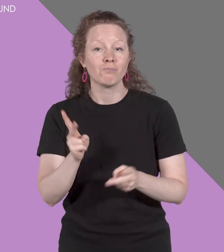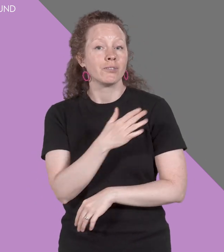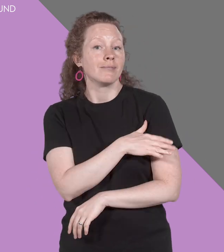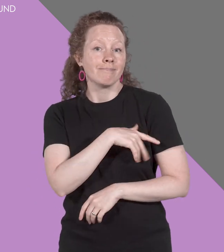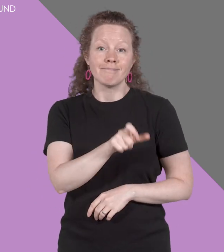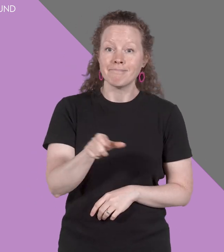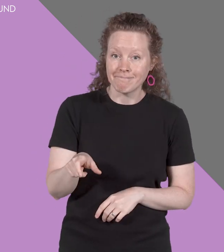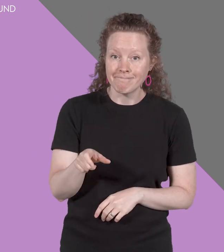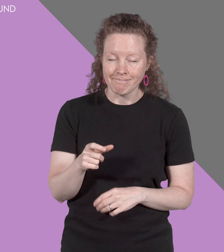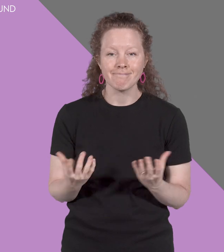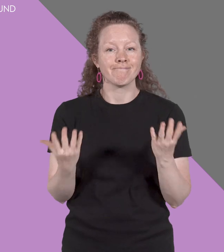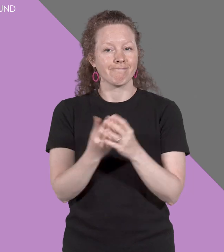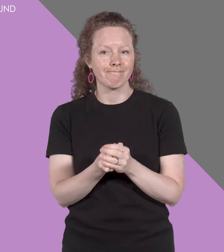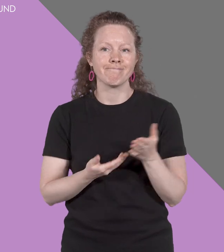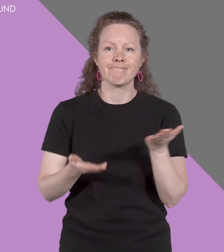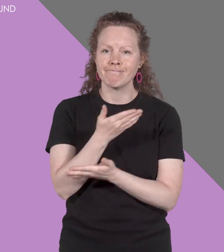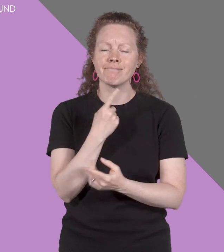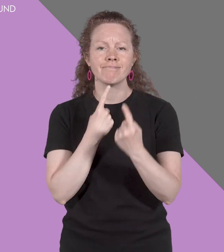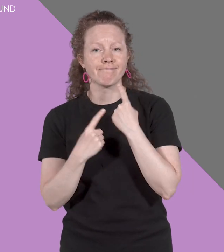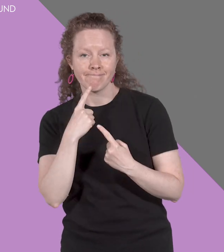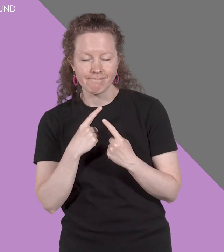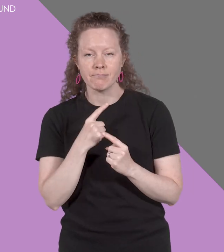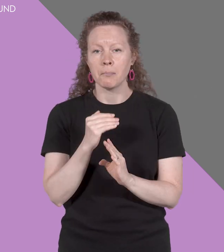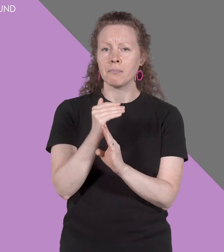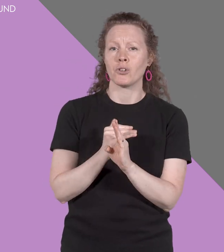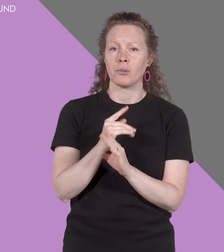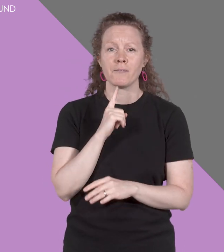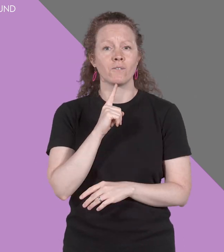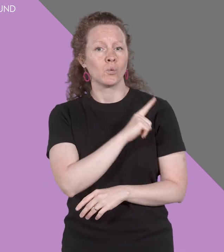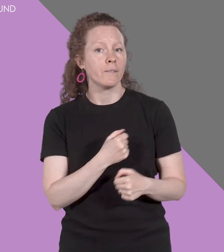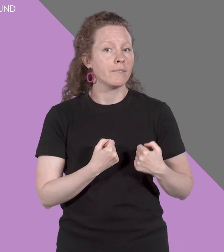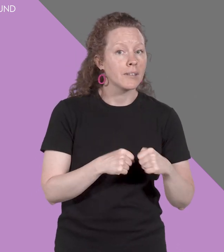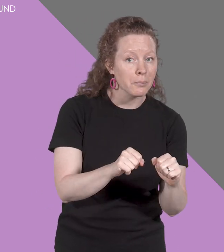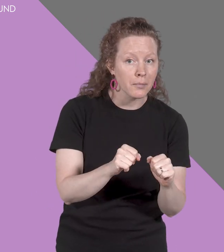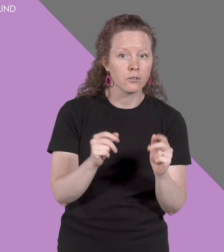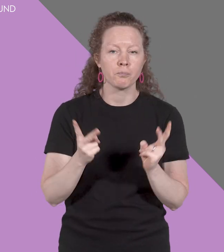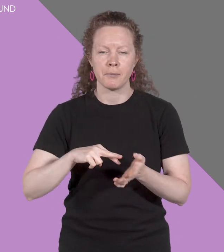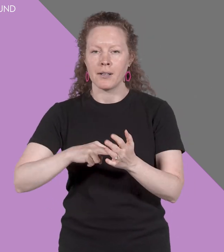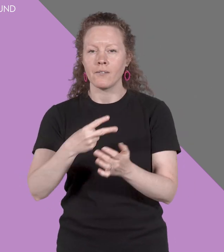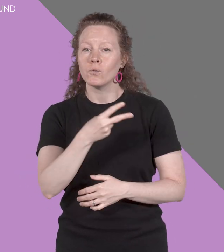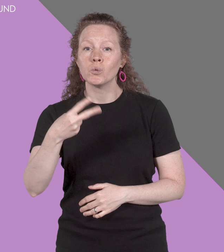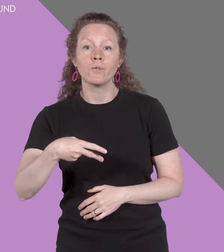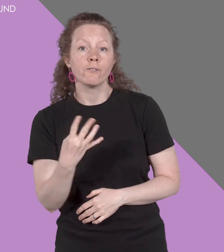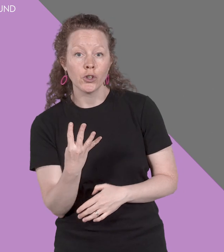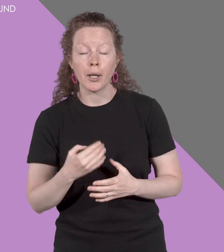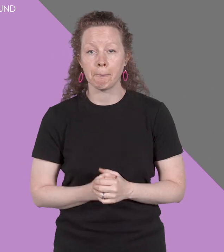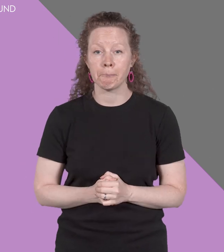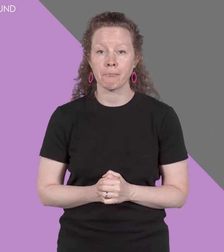och tjänstemän välkomna för att göra en bedömning - av det gångna året och planera verksamhetsåret 2024.